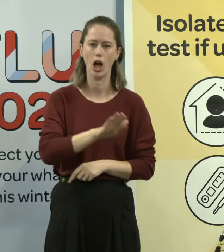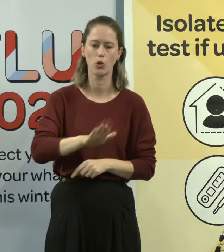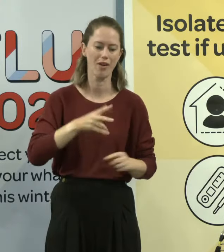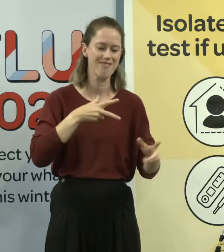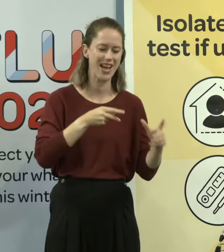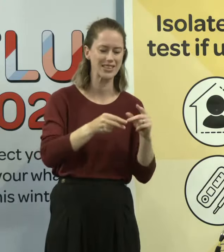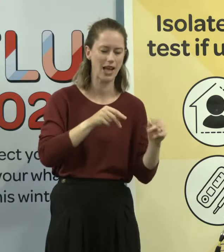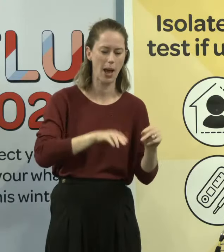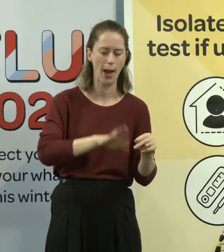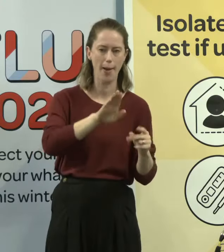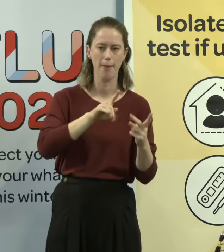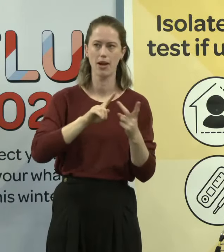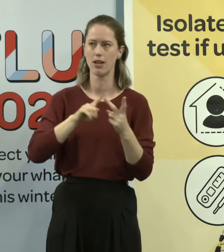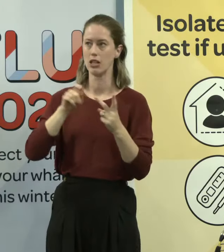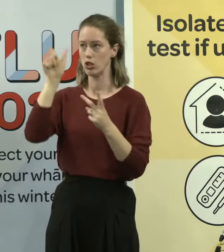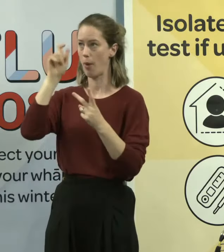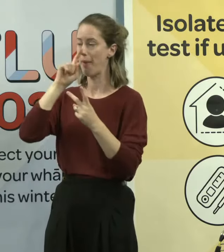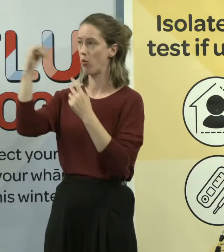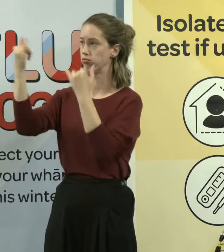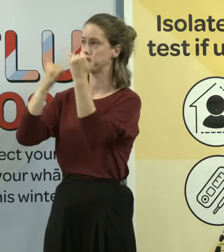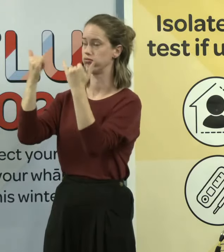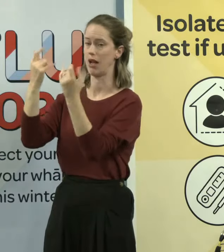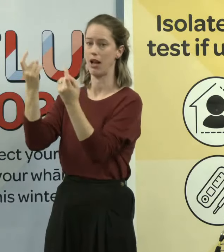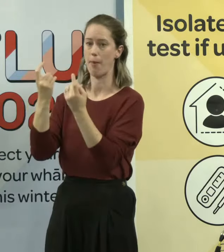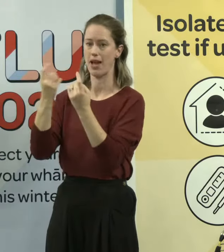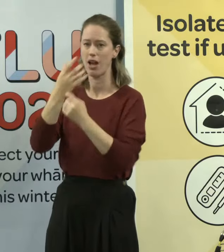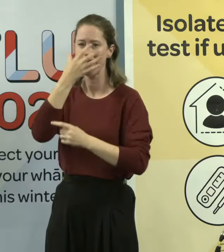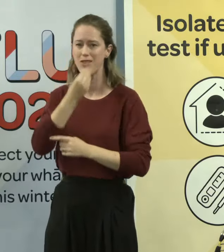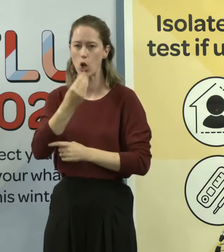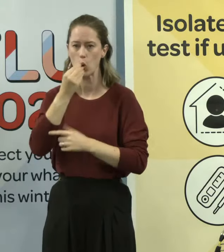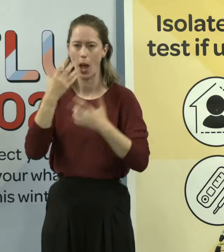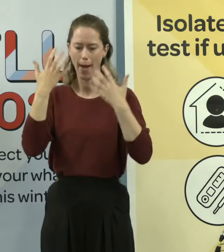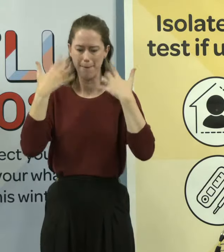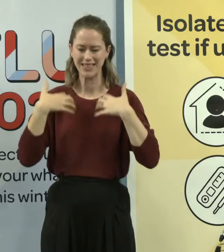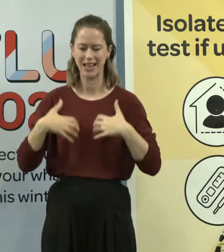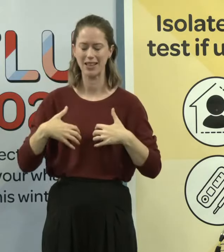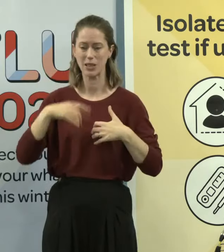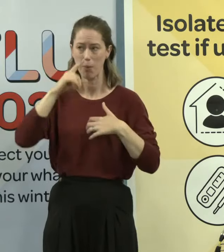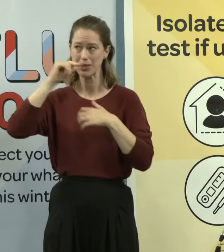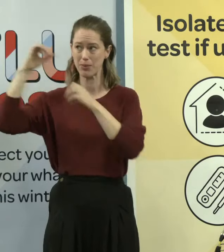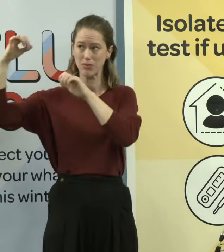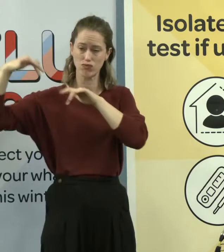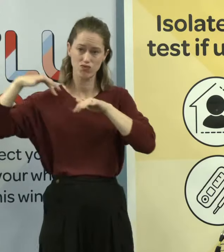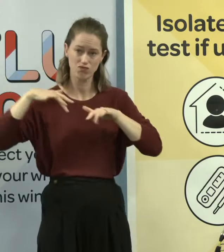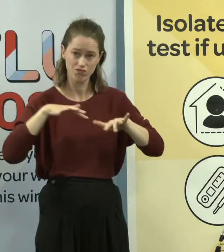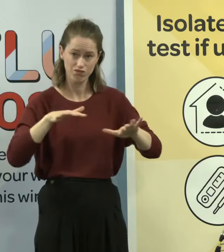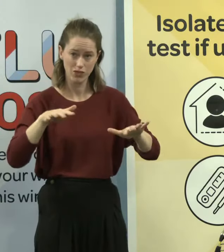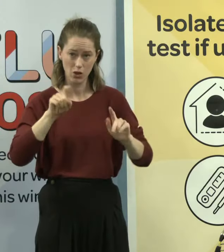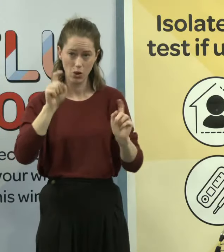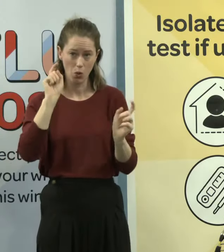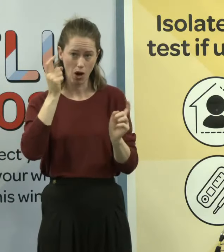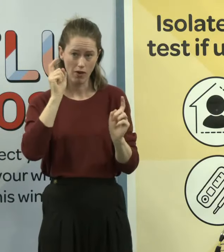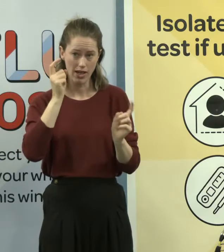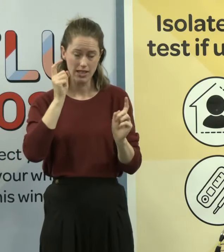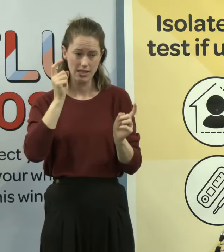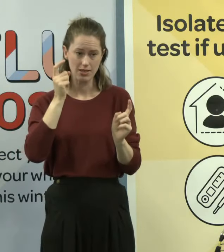Titiro noa ki mua, inanahi i kii koe kei te pirangi koe kano